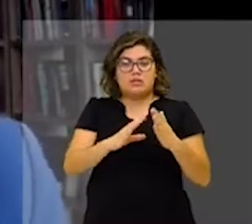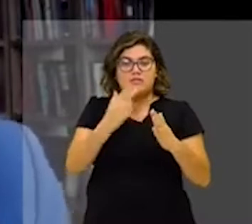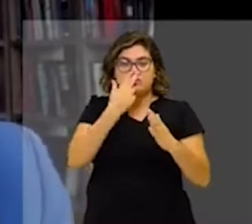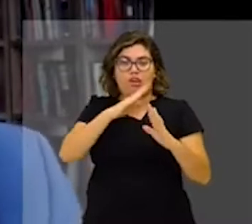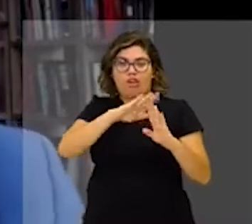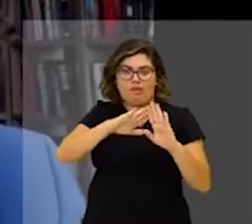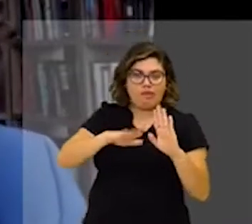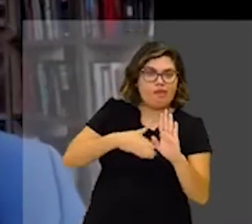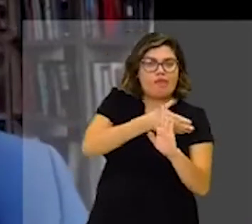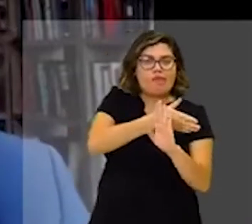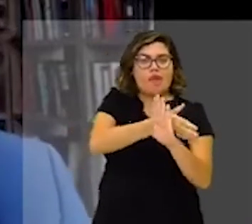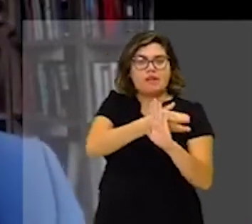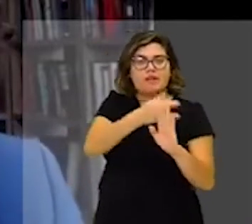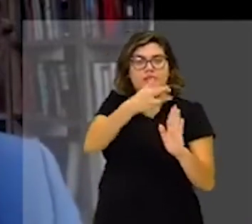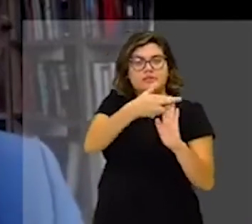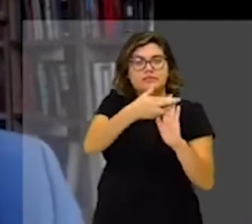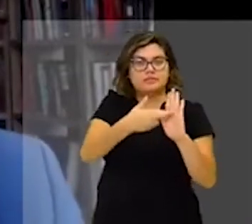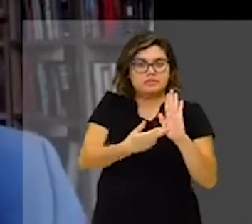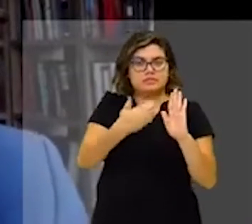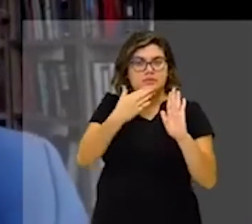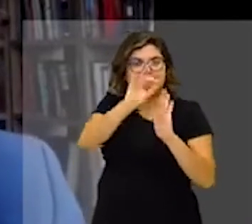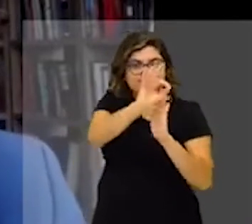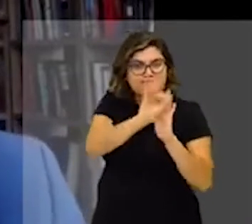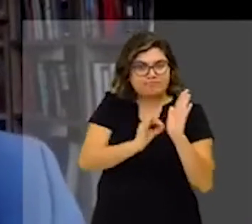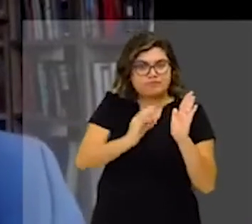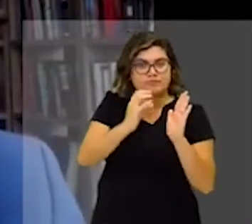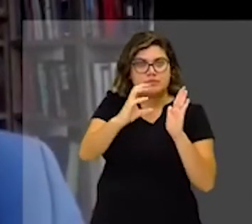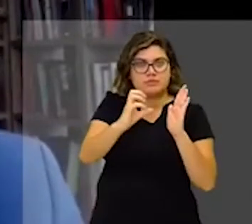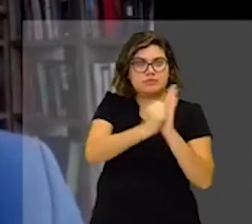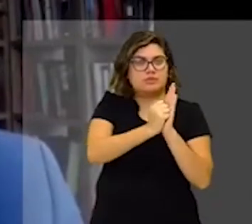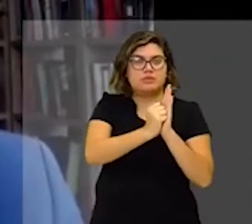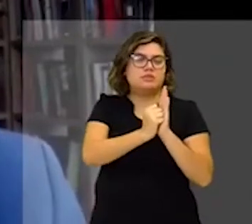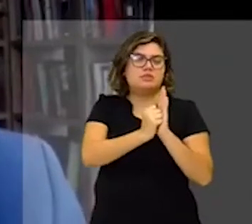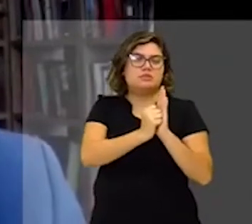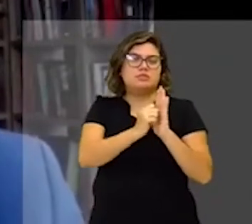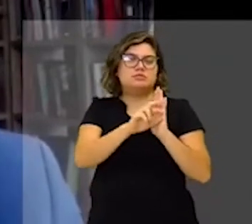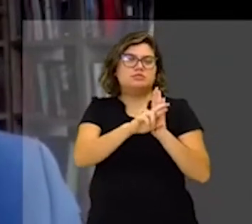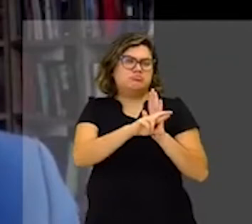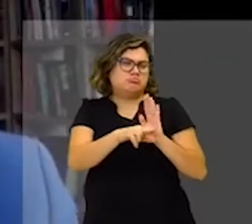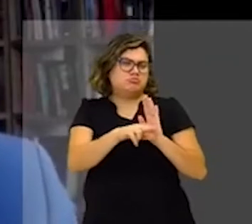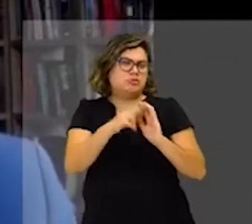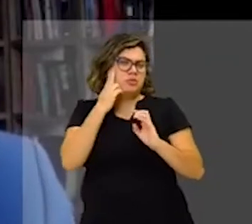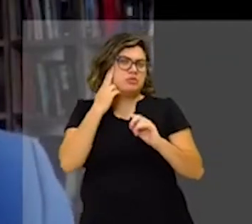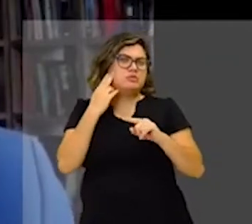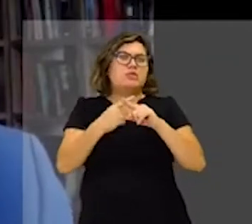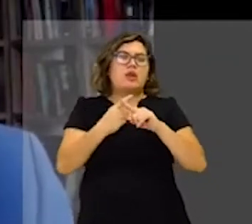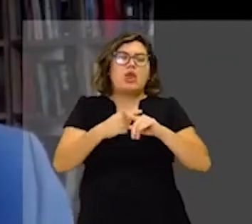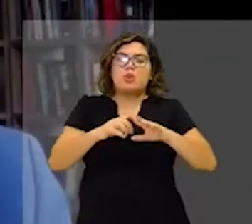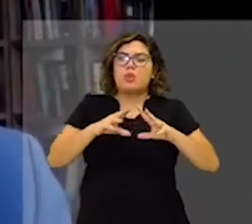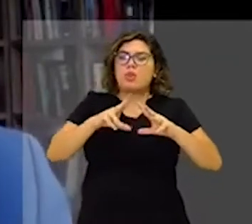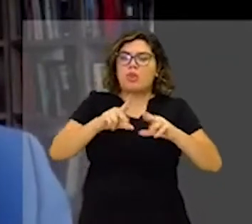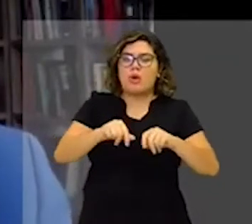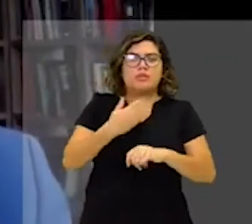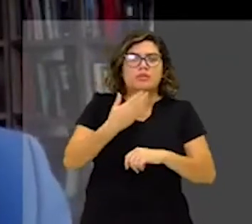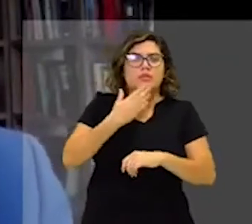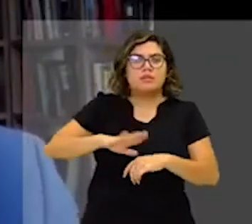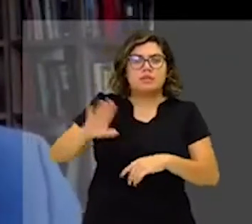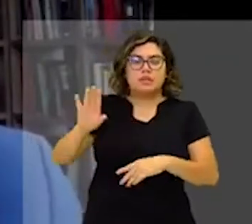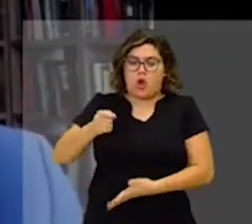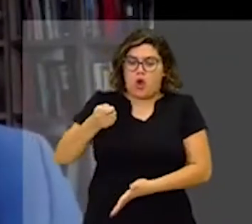nós anotamos e é não sei é uma vez que pobre candidatura exige filiação partidária prévia